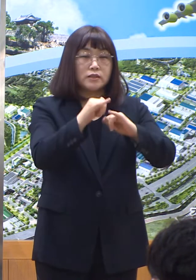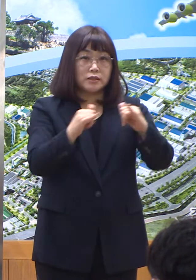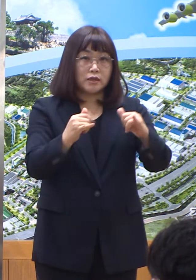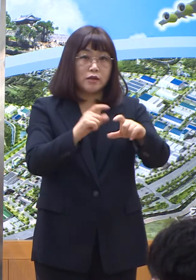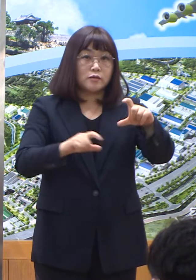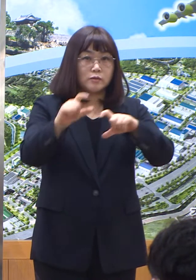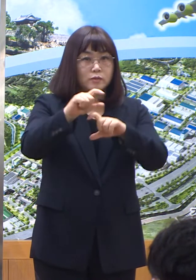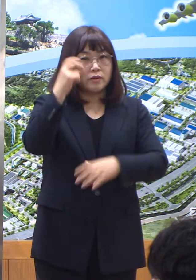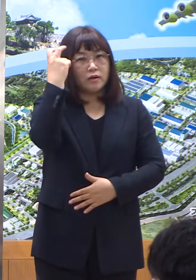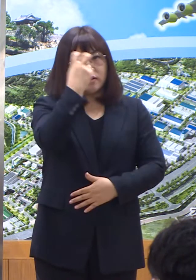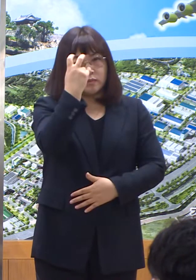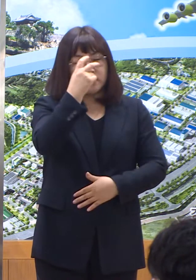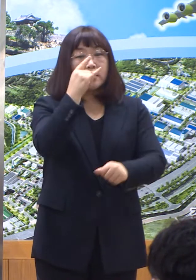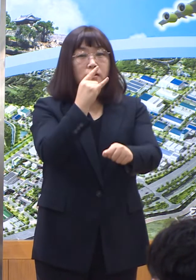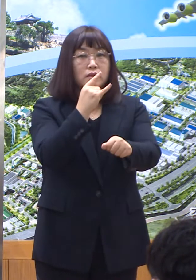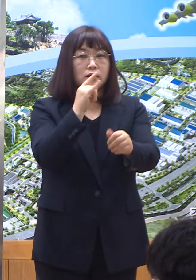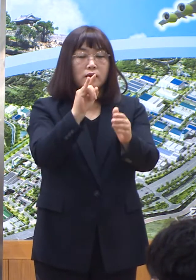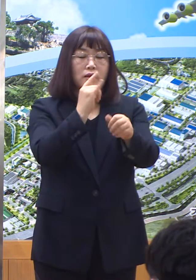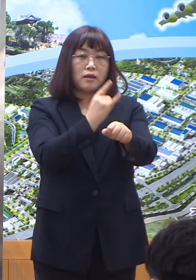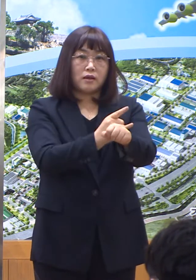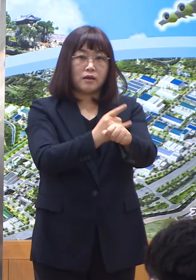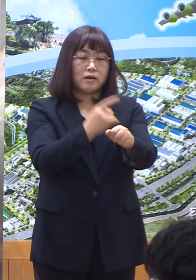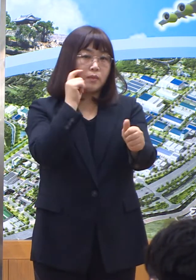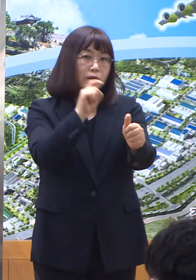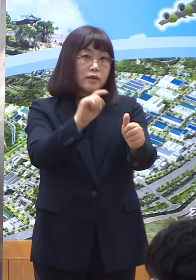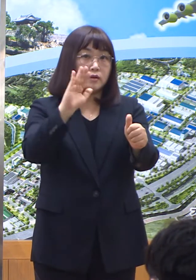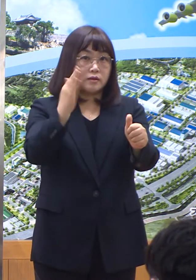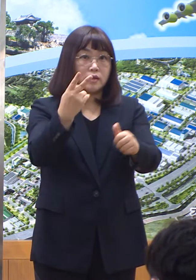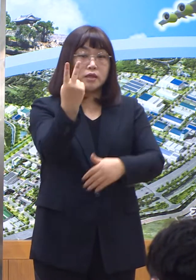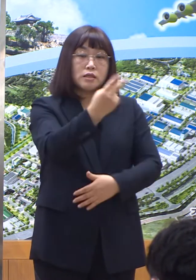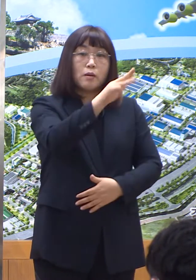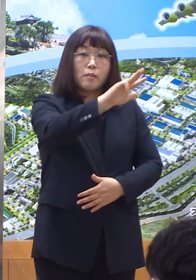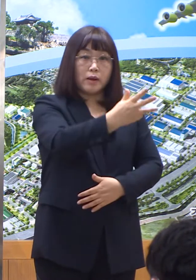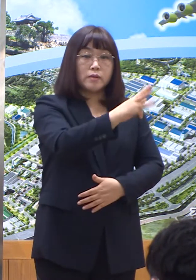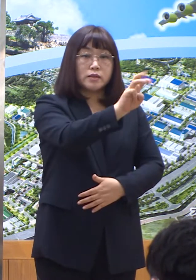양성 판정을 받았습니다. 진주 2834,